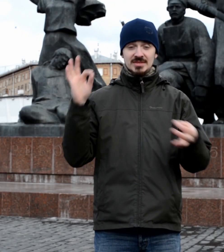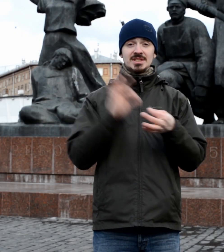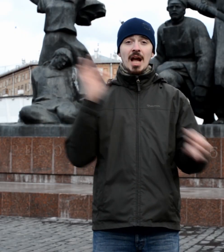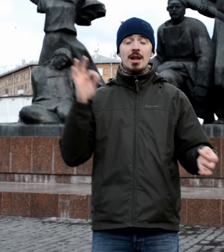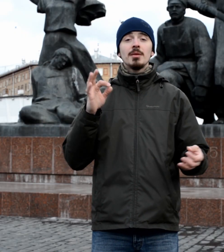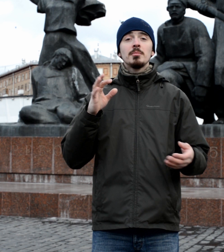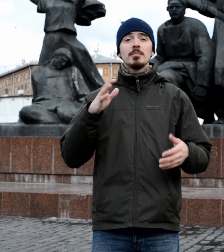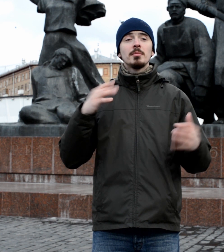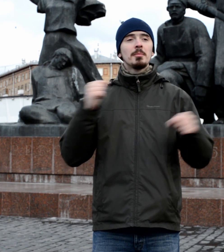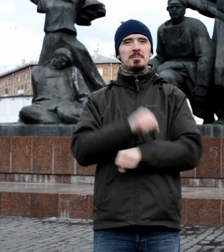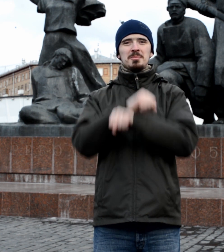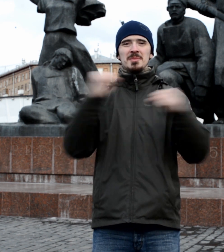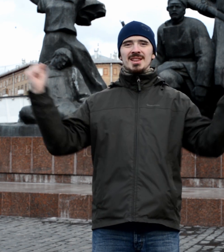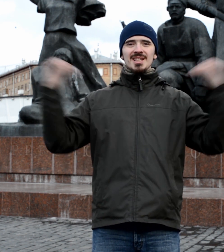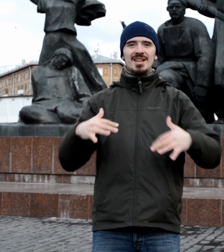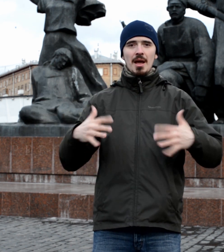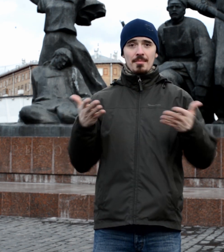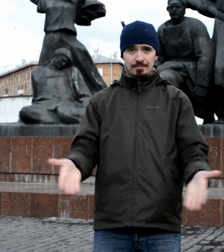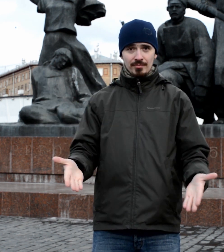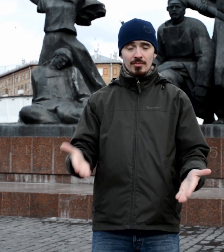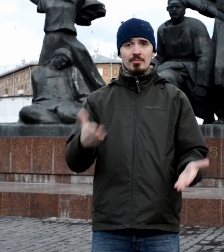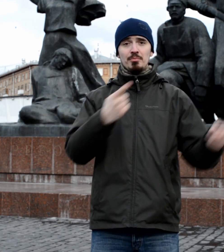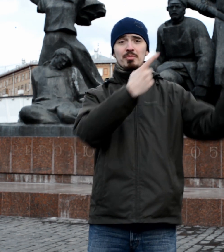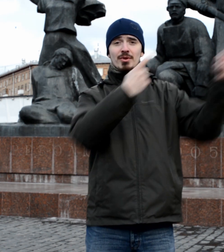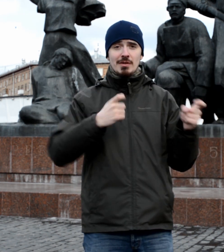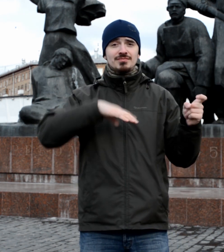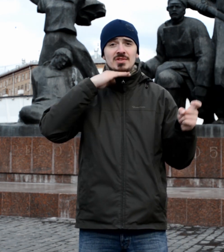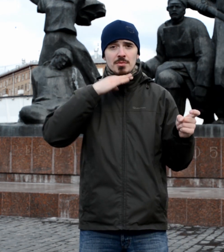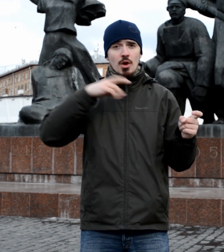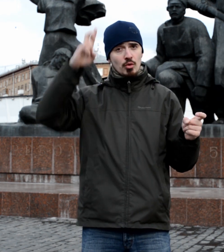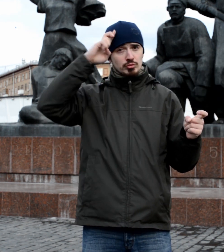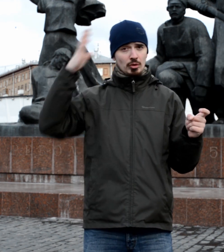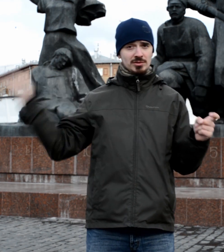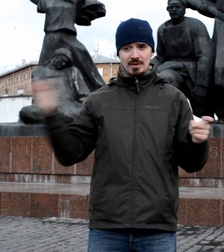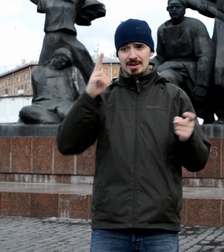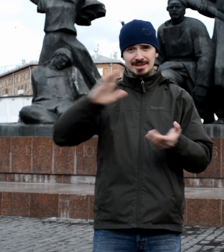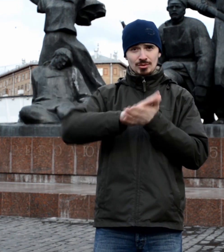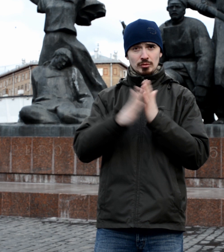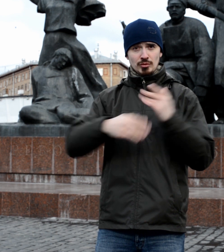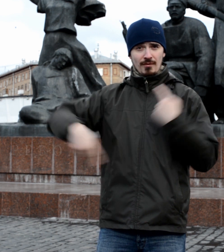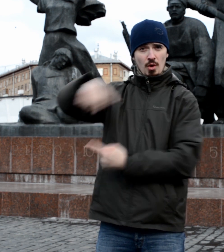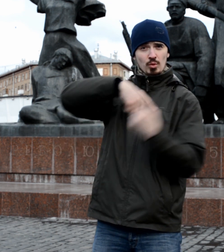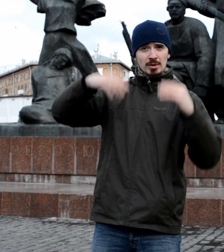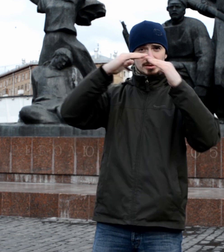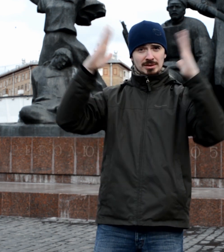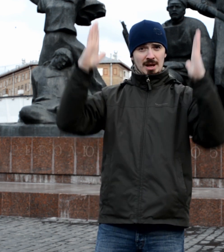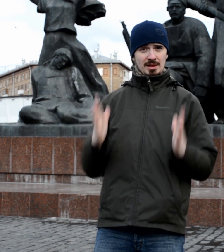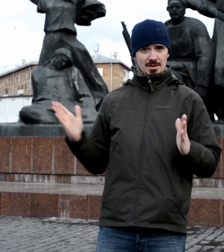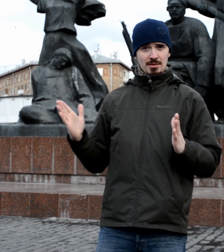Цель митинга – привлечь внимание государства к ситуации вокруг здания.